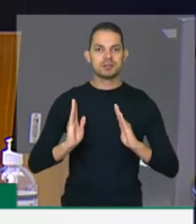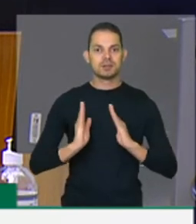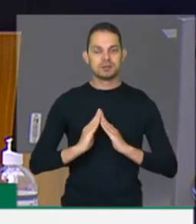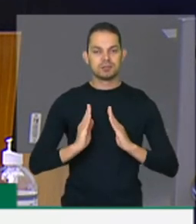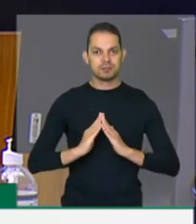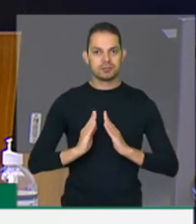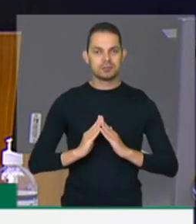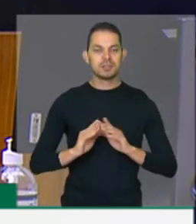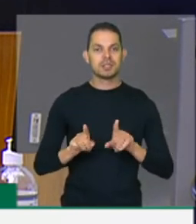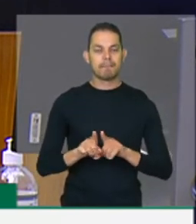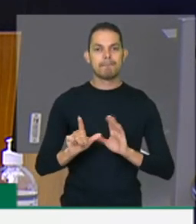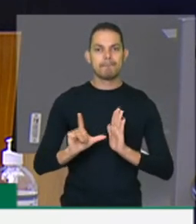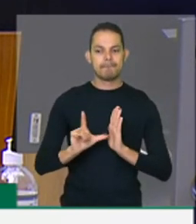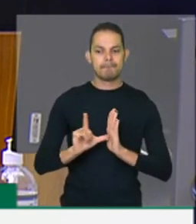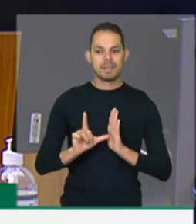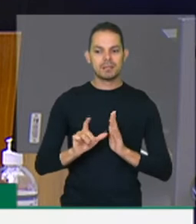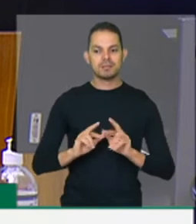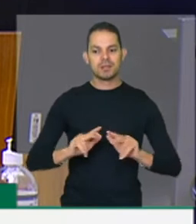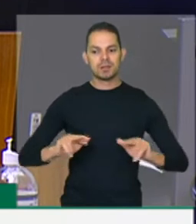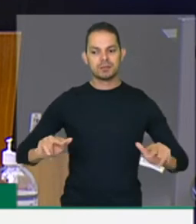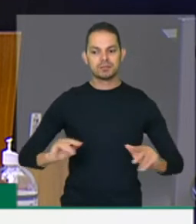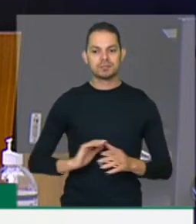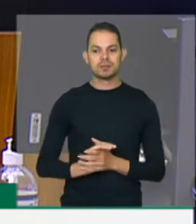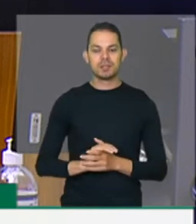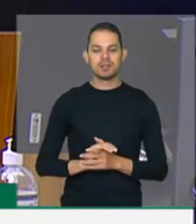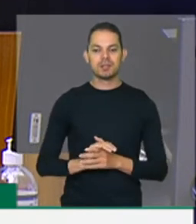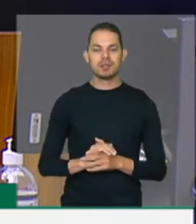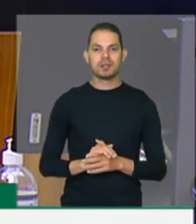RESIDENCIAL E COMERCIAL... NÃO PODERÁSER SUPERIOR AO ÍNDICE OFICIAL DE INFLAÇÃO DO PAÍS. IPCA. PARA